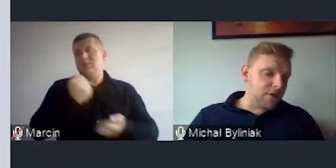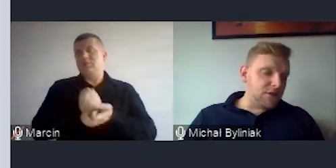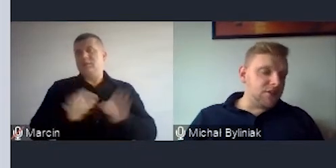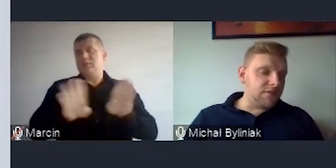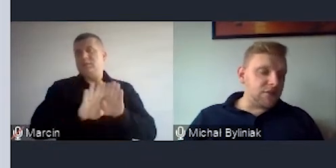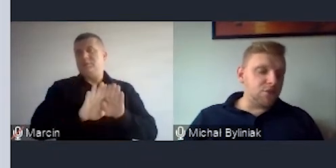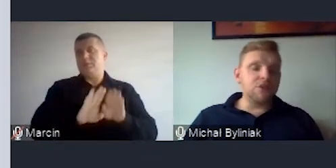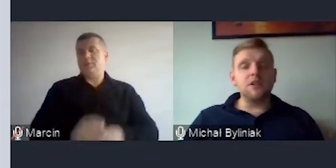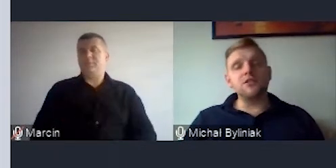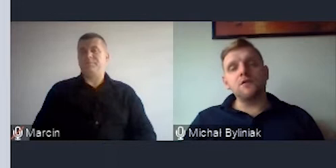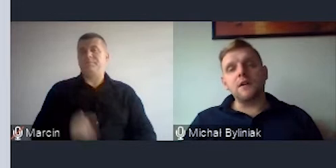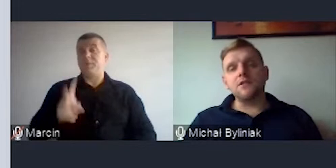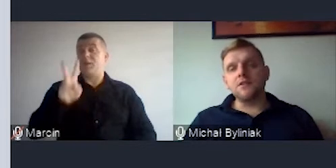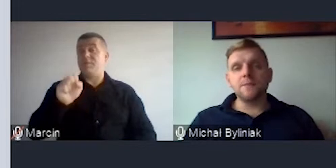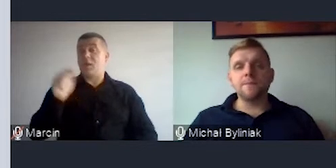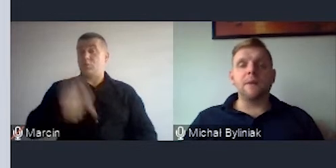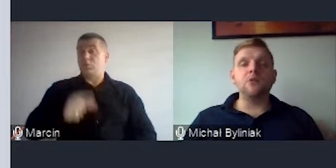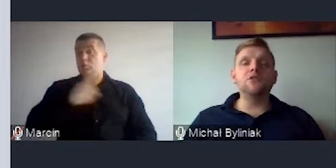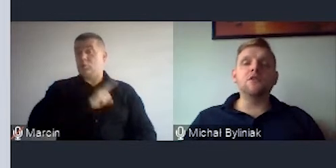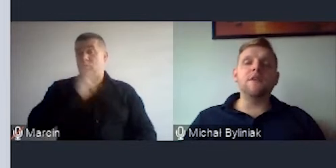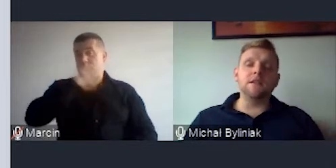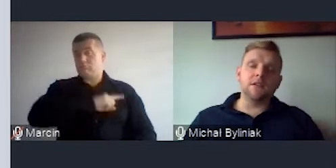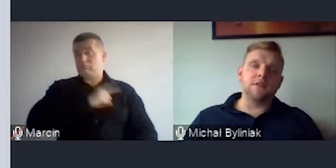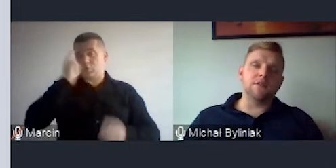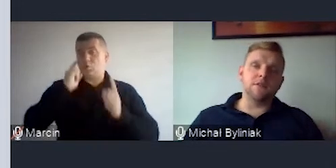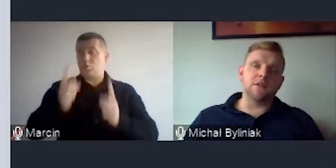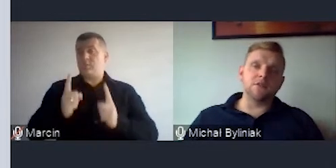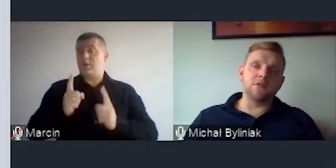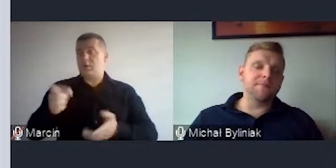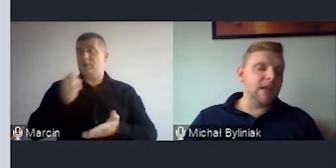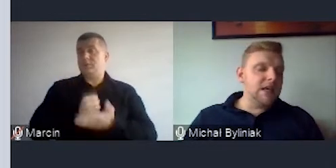W kontekście VAT musicie jeszcze uważaćna monitorowanie tej kwalifikowalności.